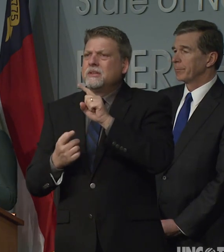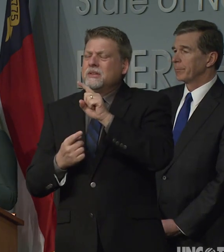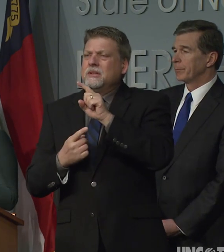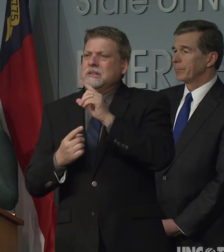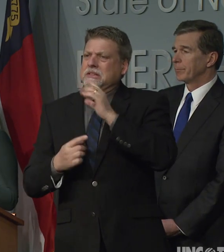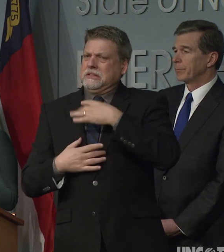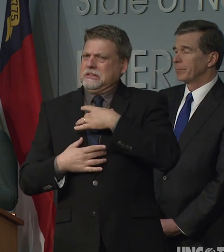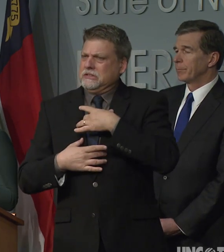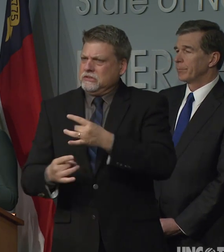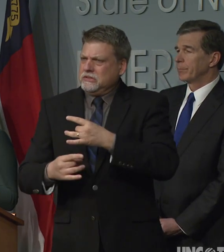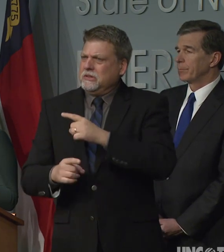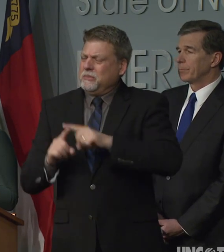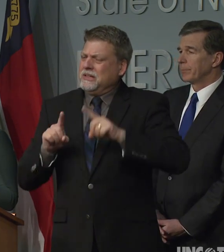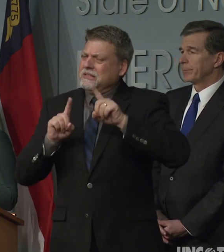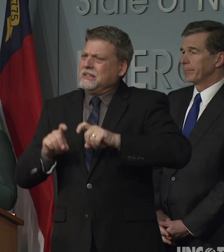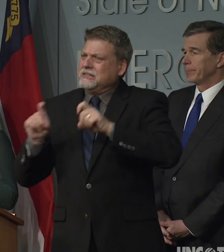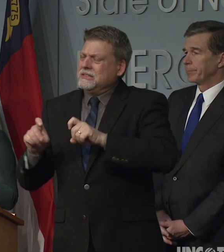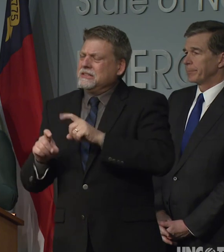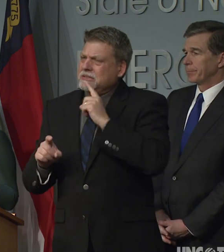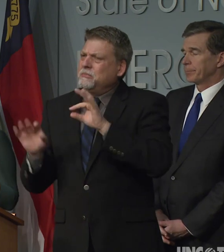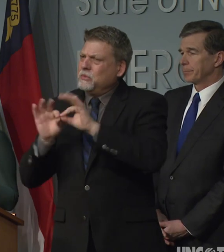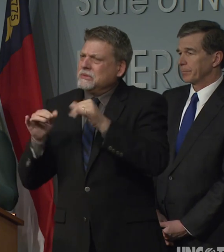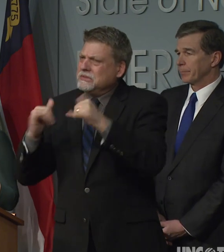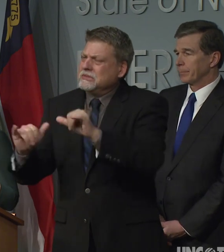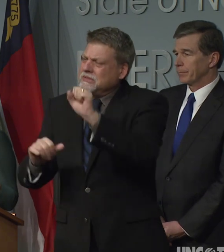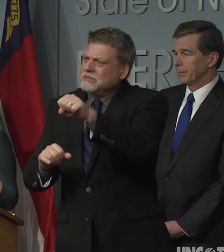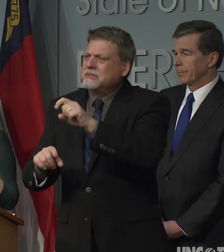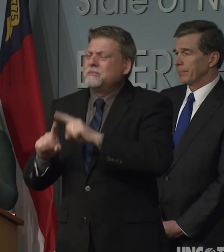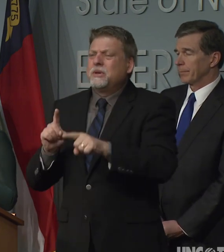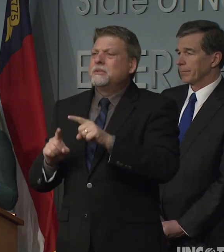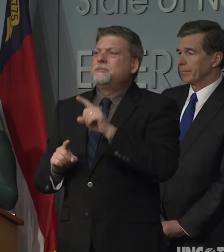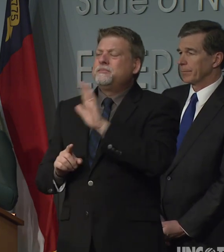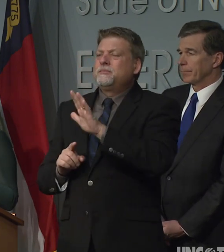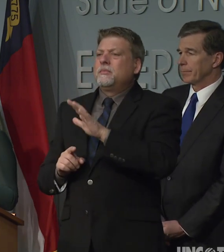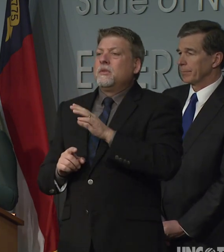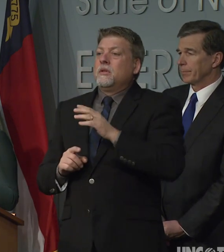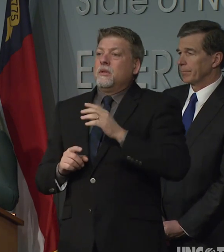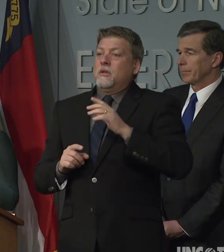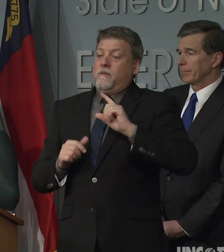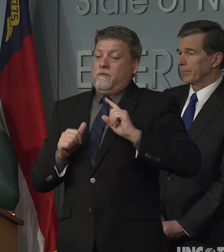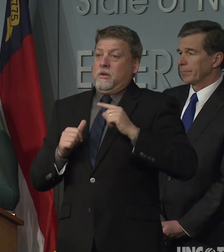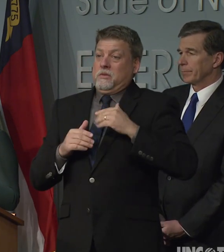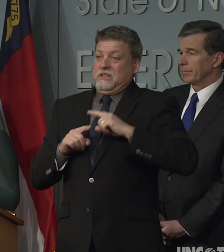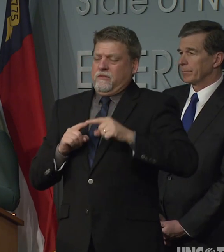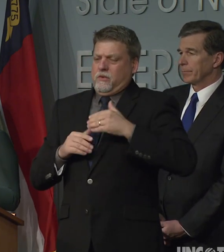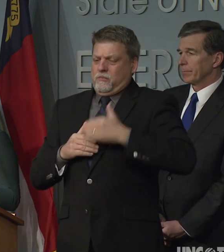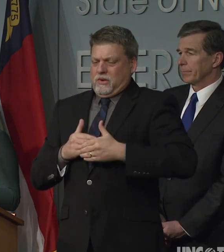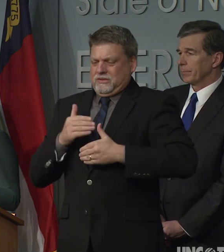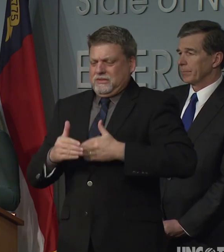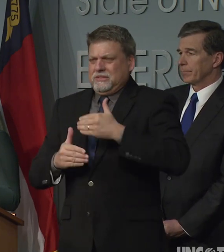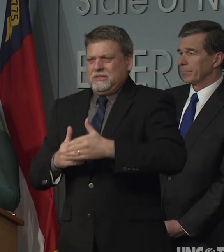respecto, apenas es particularmente importante al principio cuando estamos trabajando en la etapa de